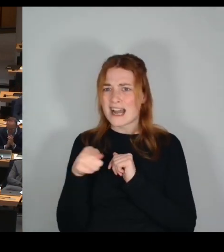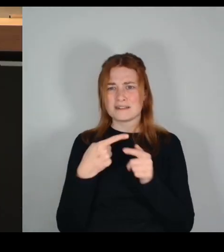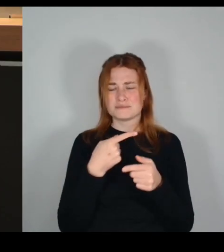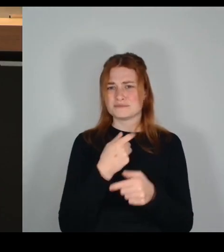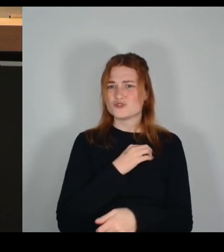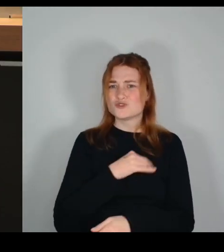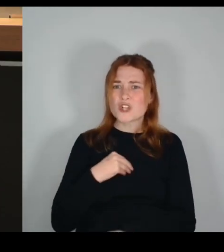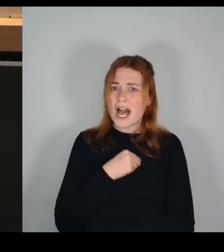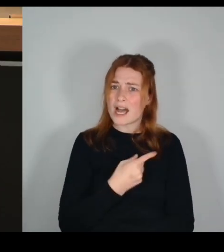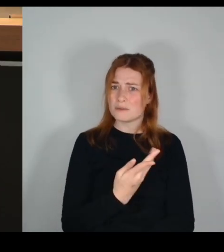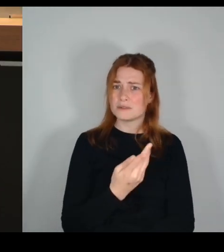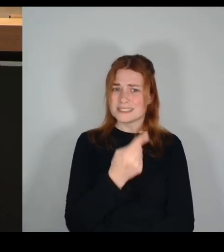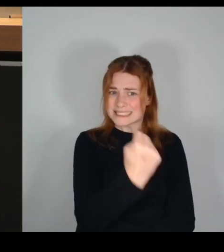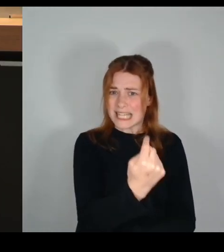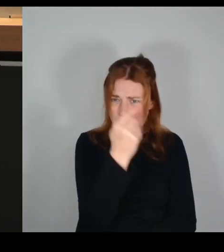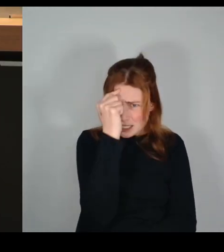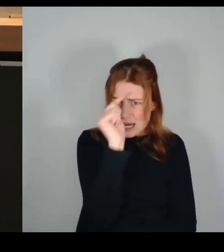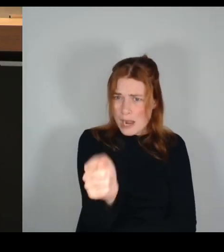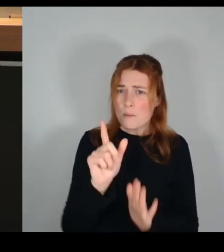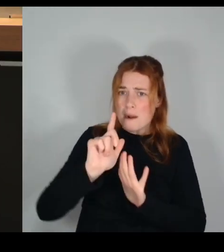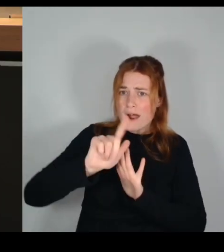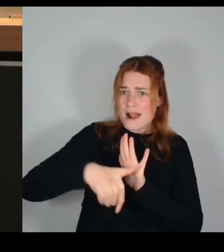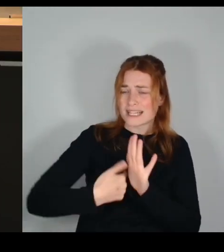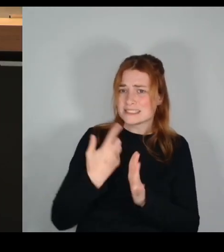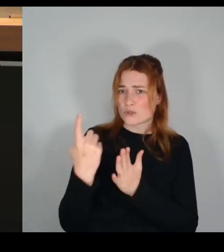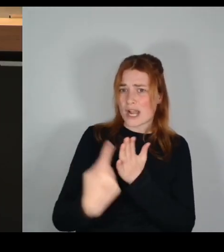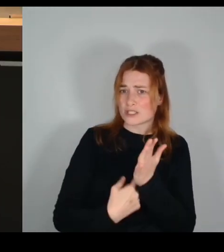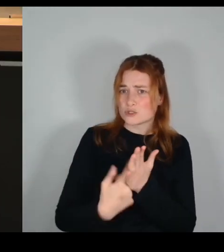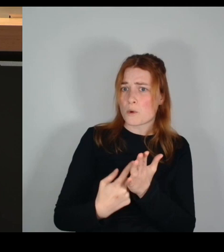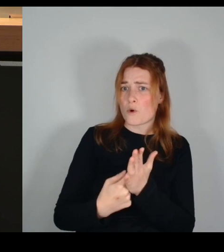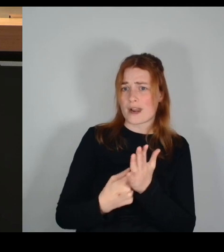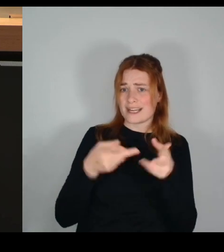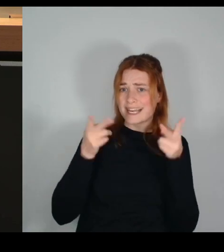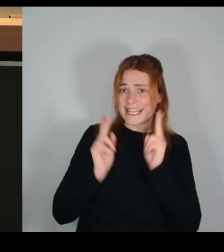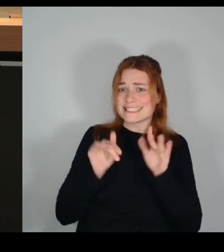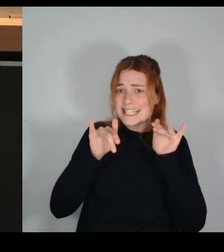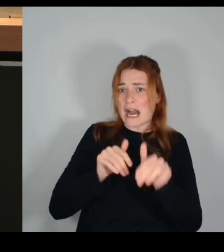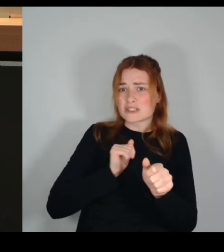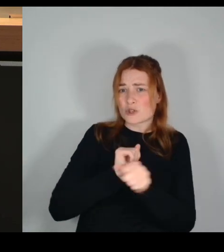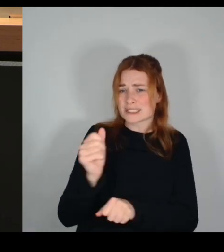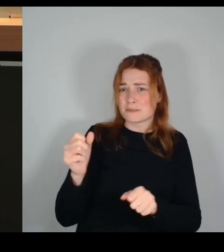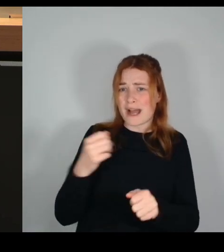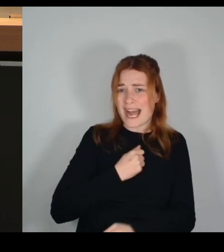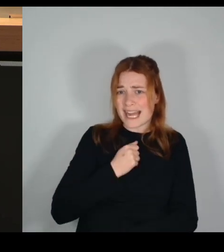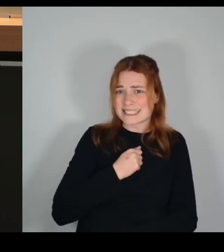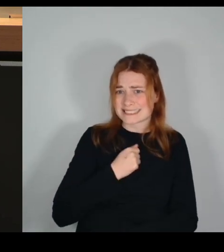die sie ein recht haben. Und das muss aufhören. Deswegen ist es auch richtig, dass wir sehen wo sind